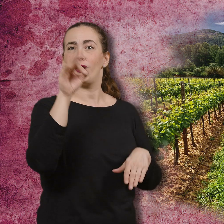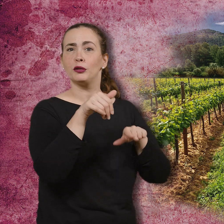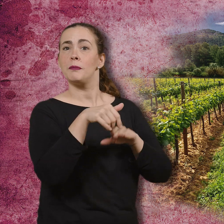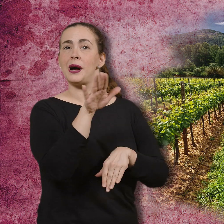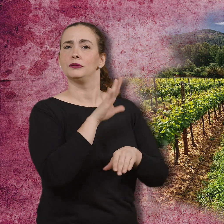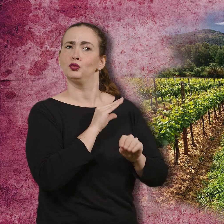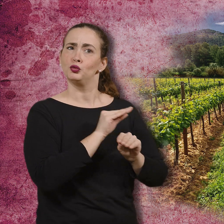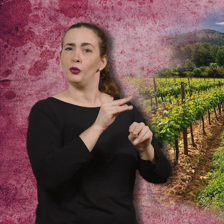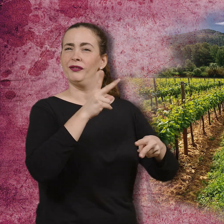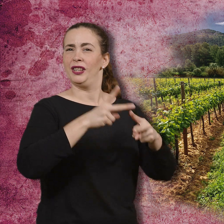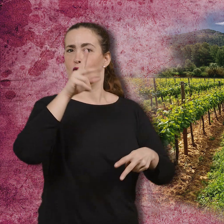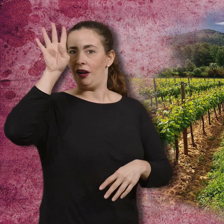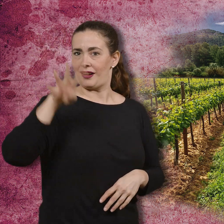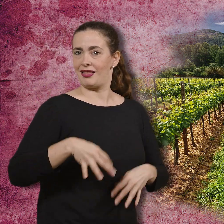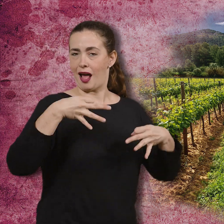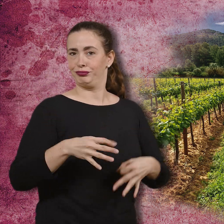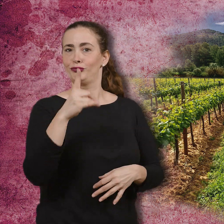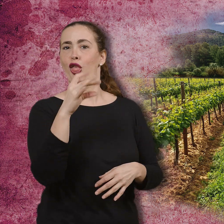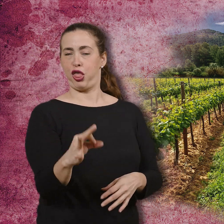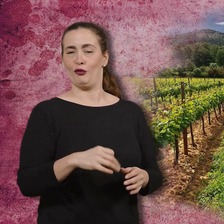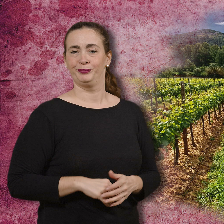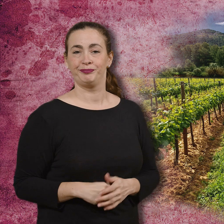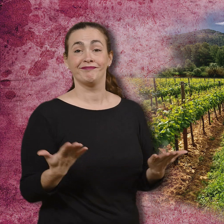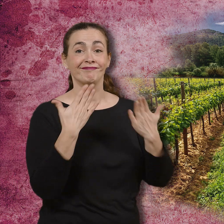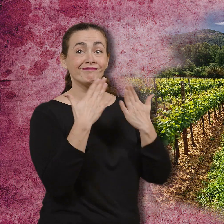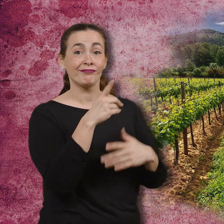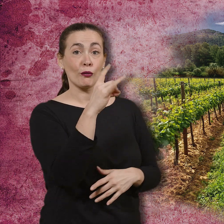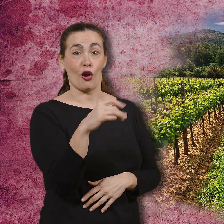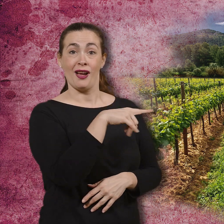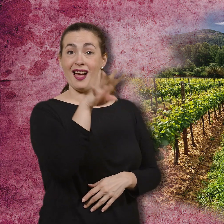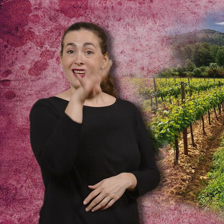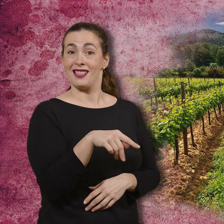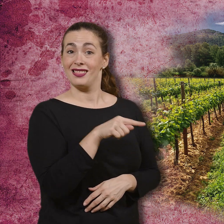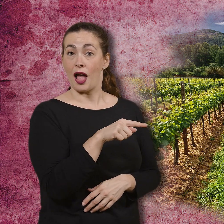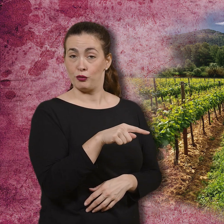representant més del 50% del vi català amb denominació d'origen.